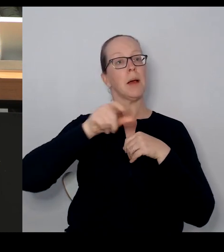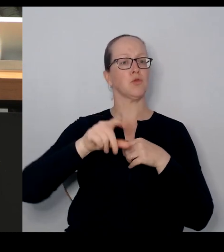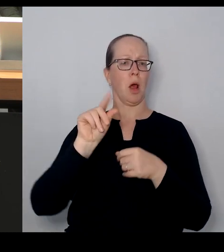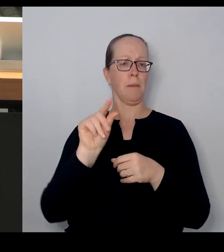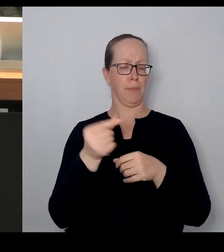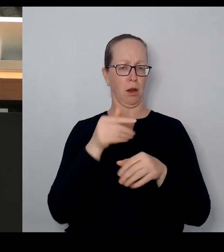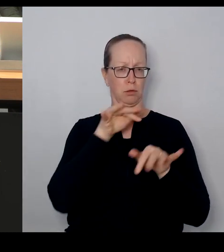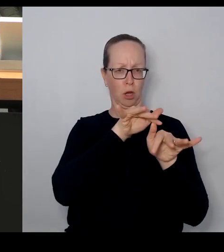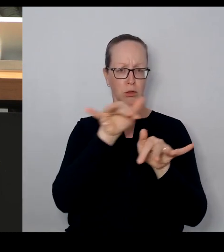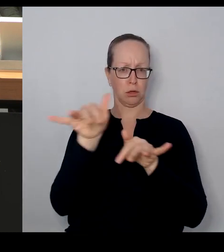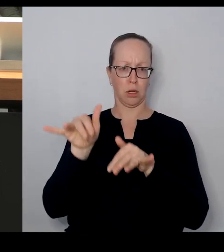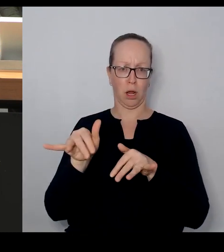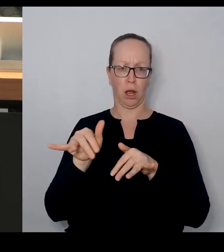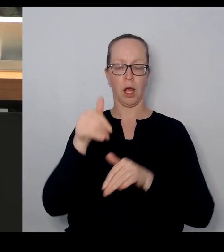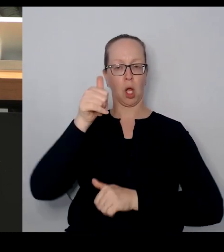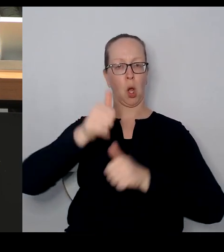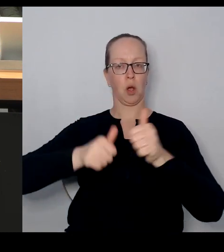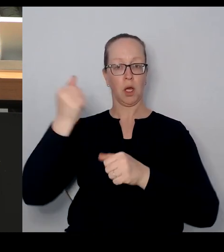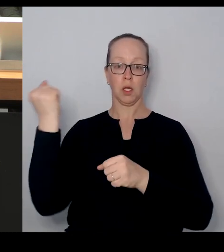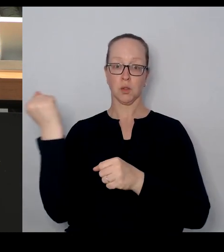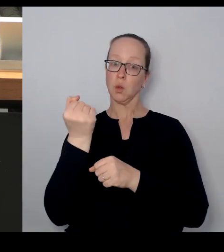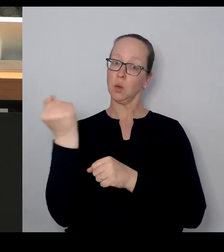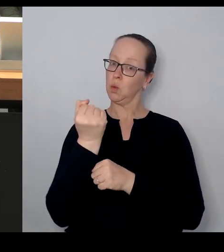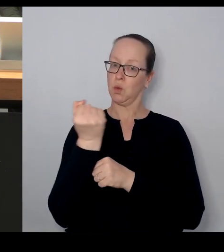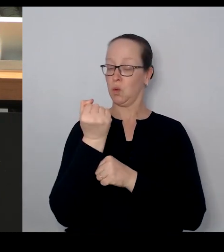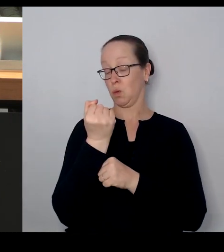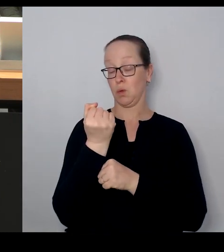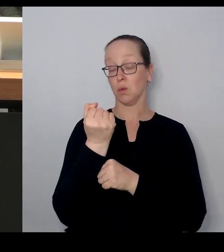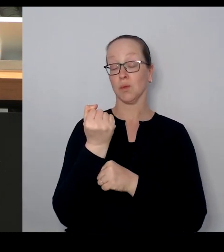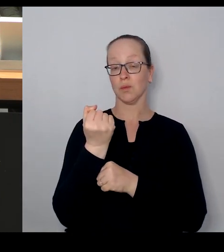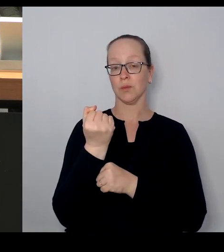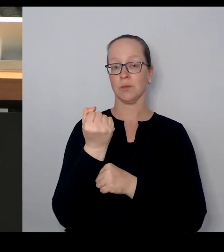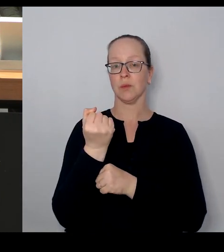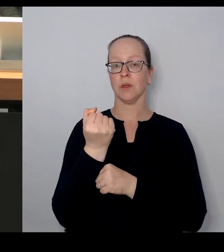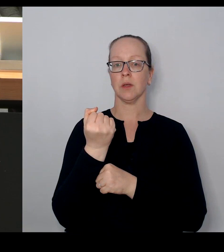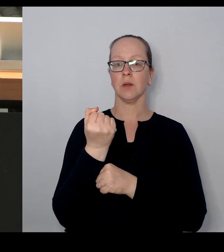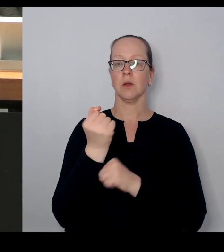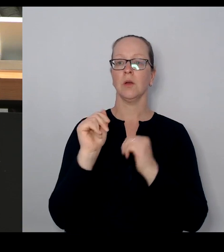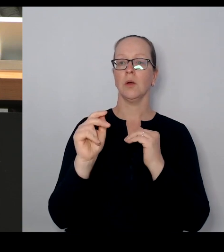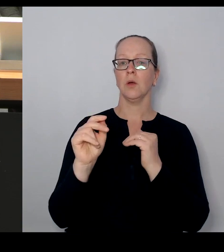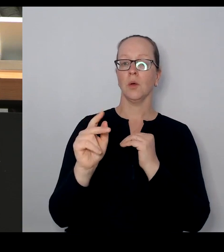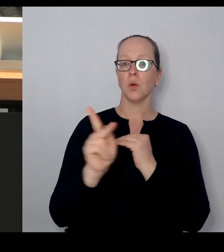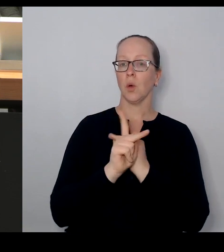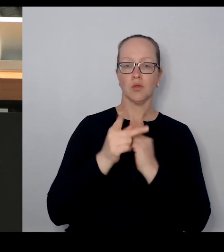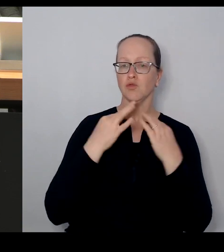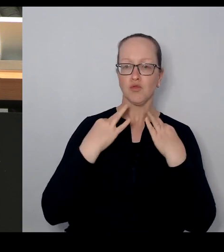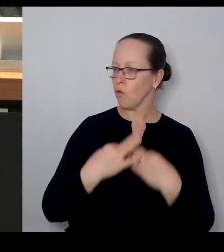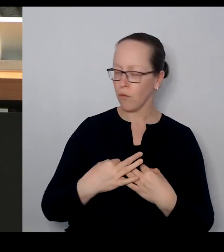War ein Kunde, war eine Kundin unzufrieden, konnte er bzw sie schnell zu einem anderen Anbieter wechseln.